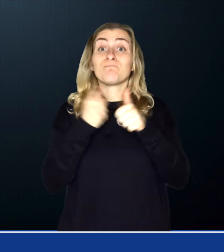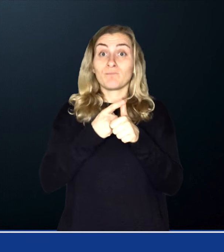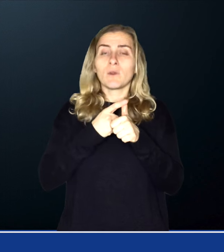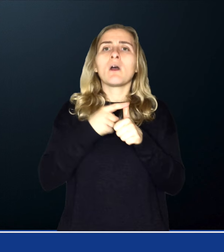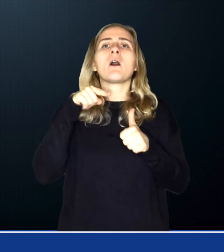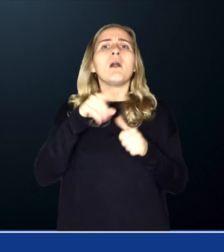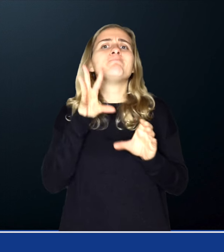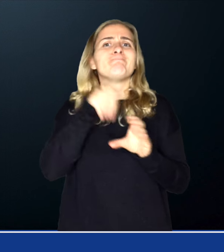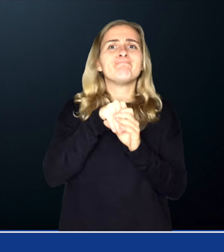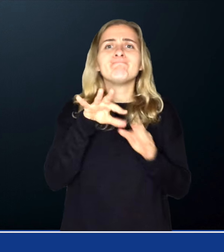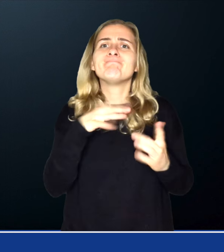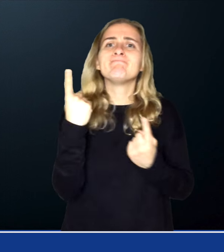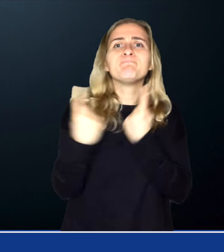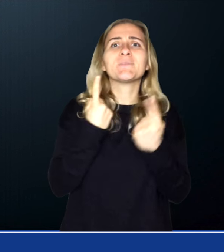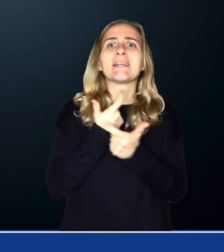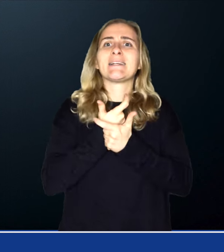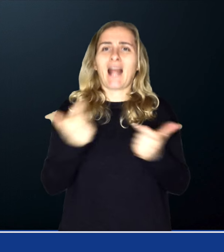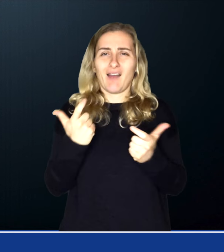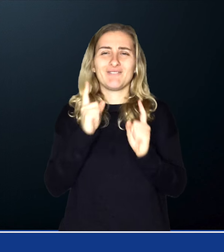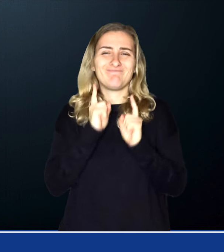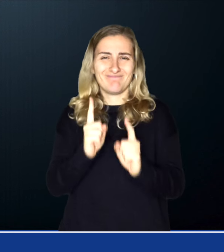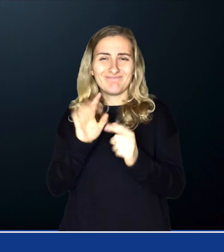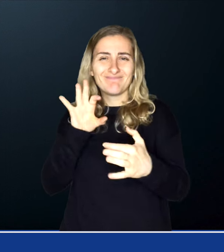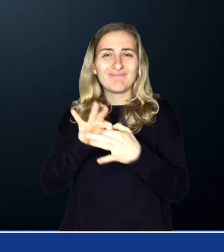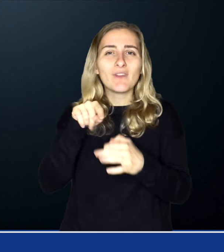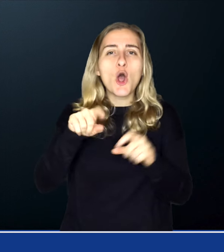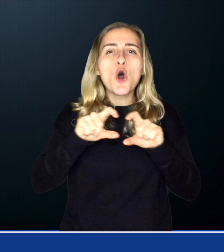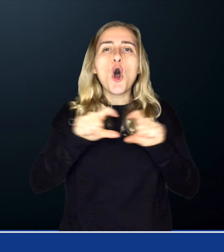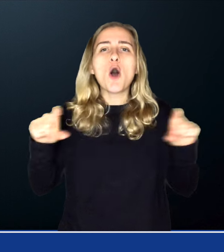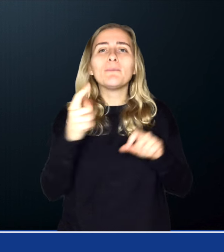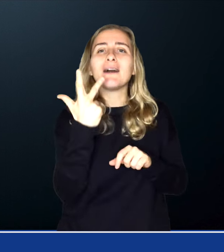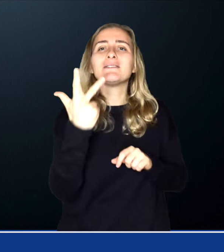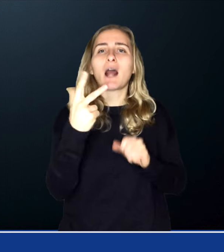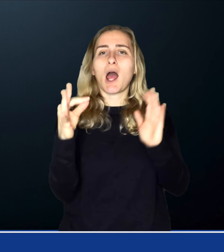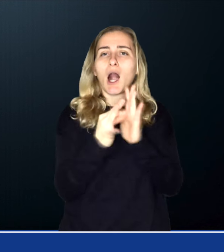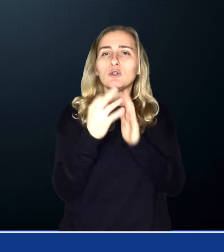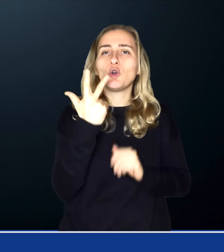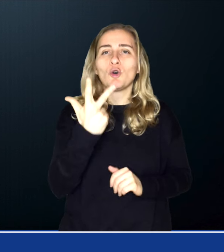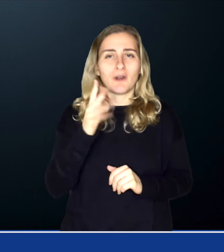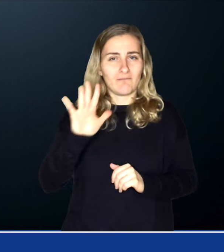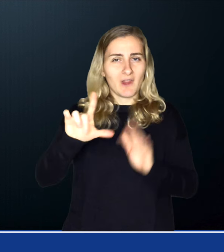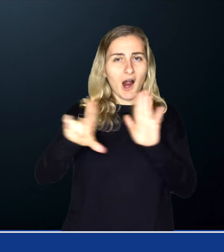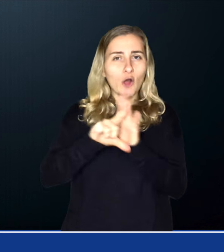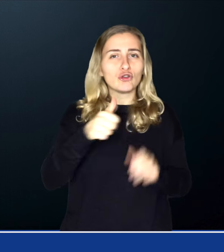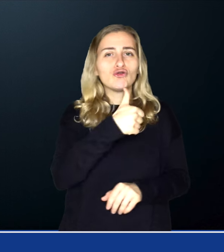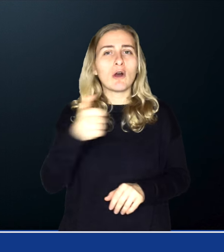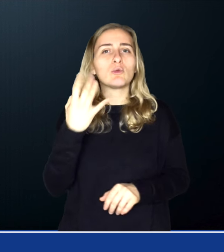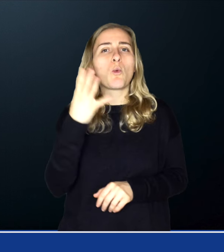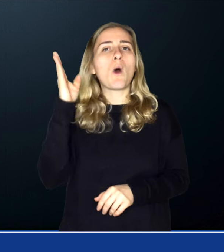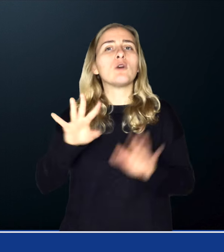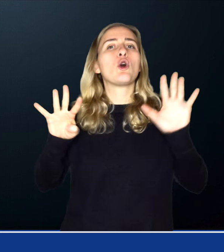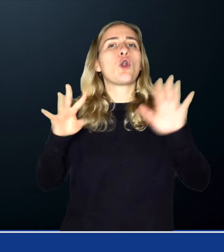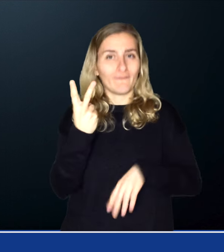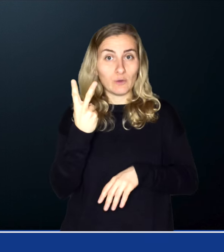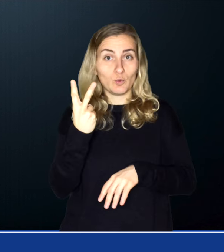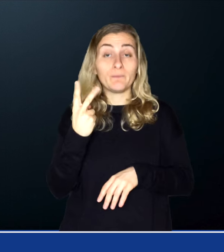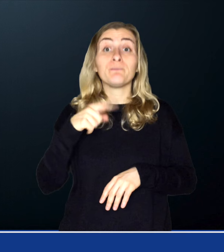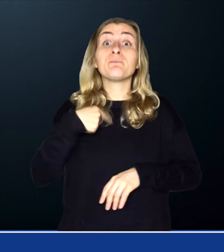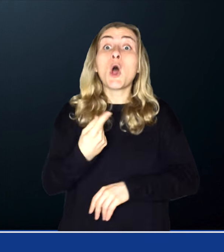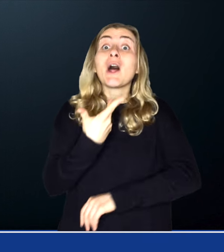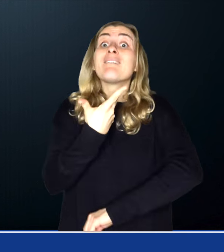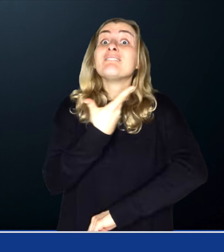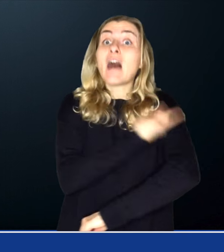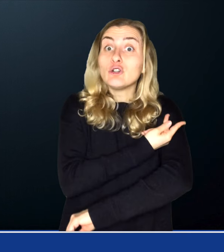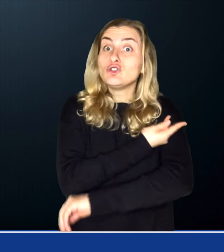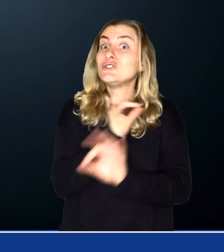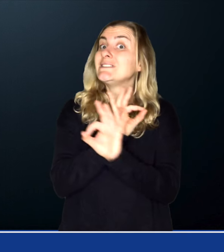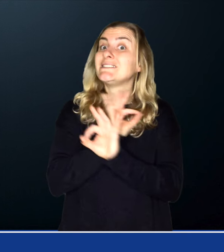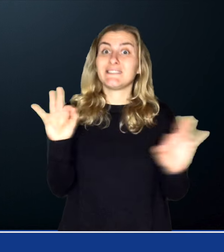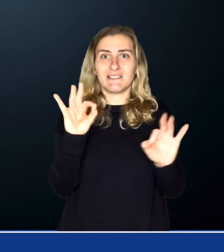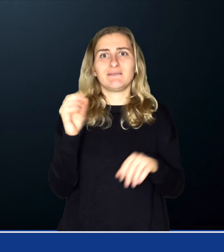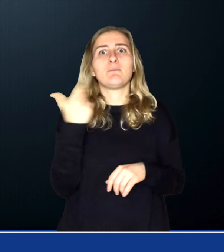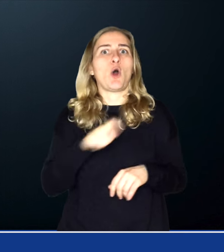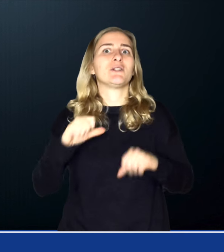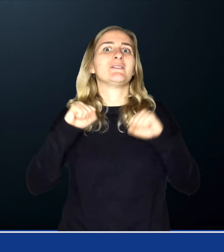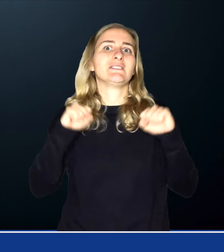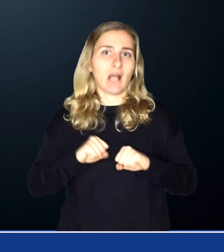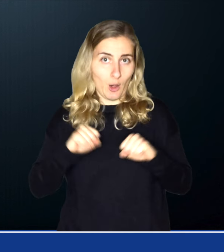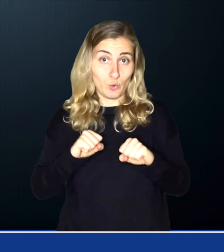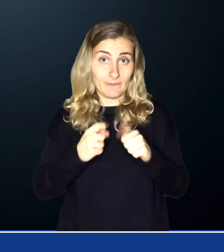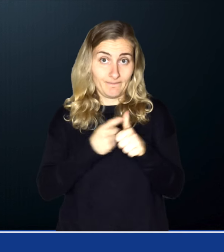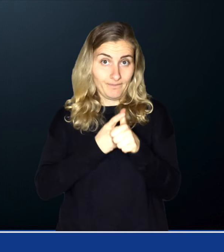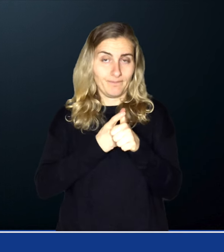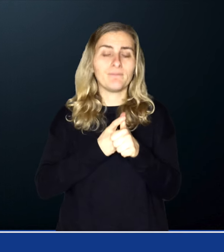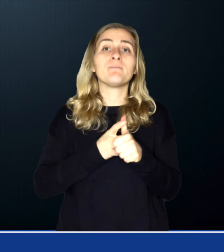sono in situazione di gravità (riconosciuta ai sensi del comma 3 art. 3 L.104/92) ed esentati dalla vaccinazione per motivi sanitari;